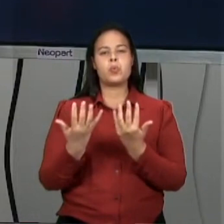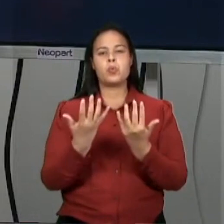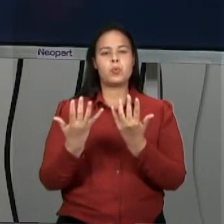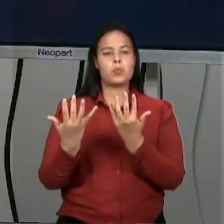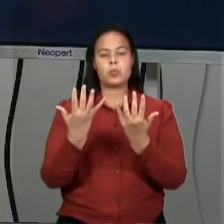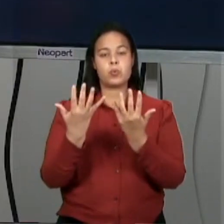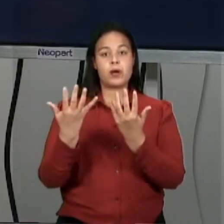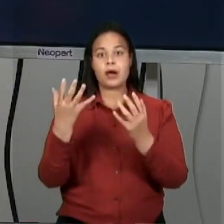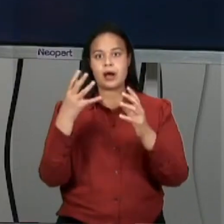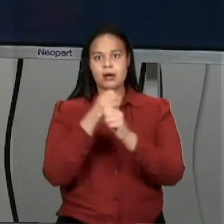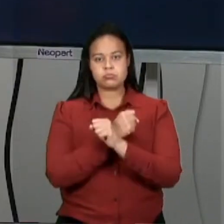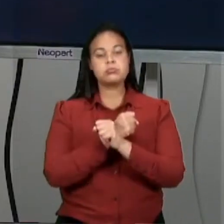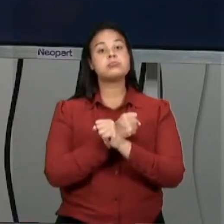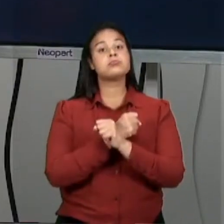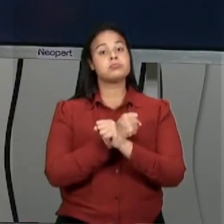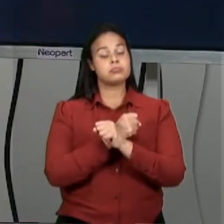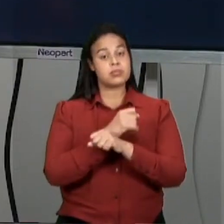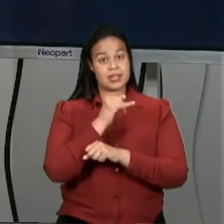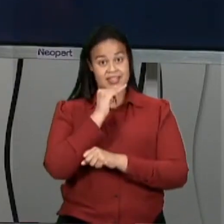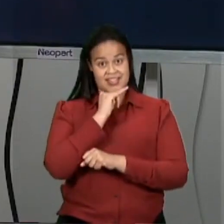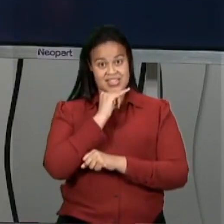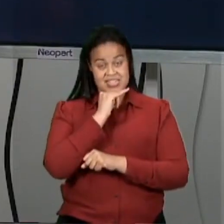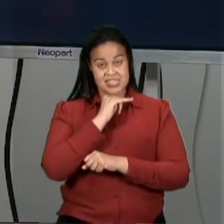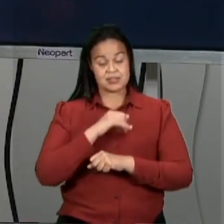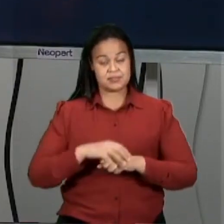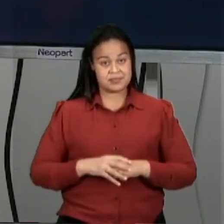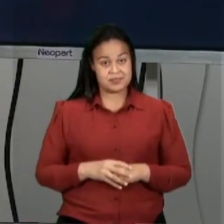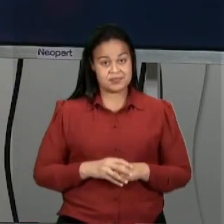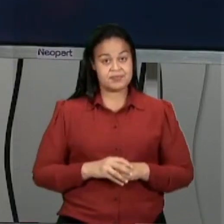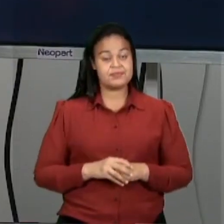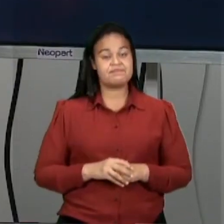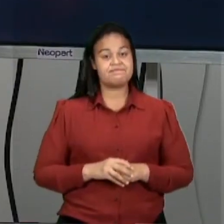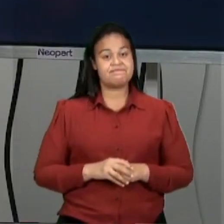rapidamente, por exemplo quando você coloca uma vasilha com